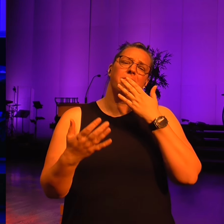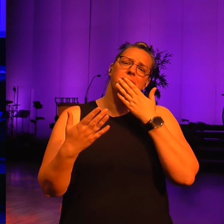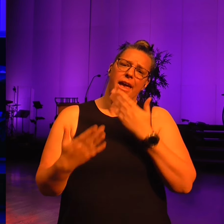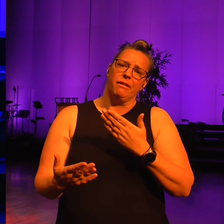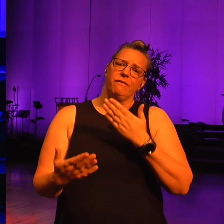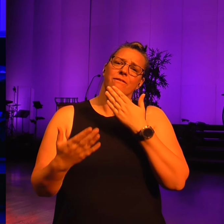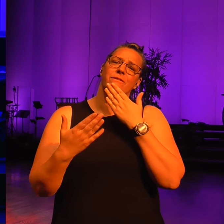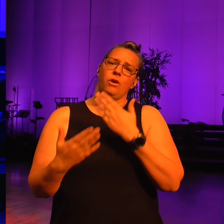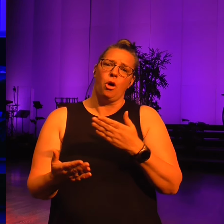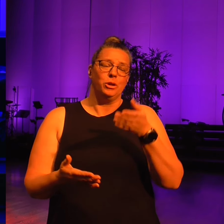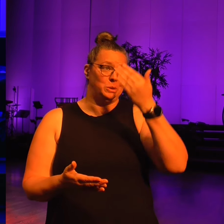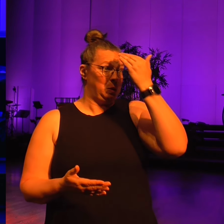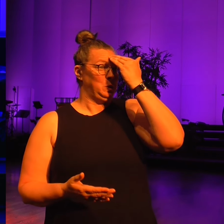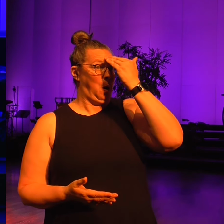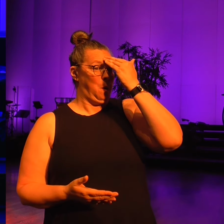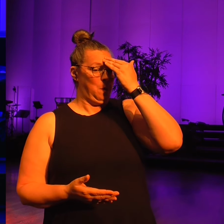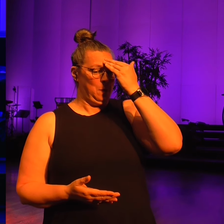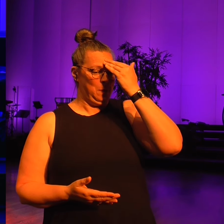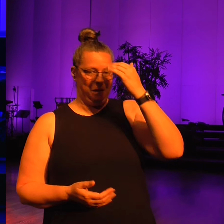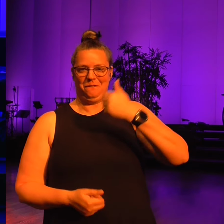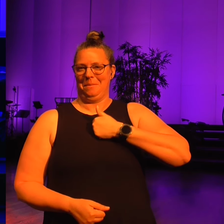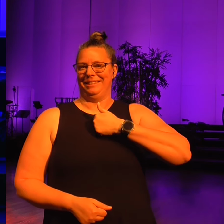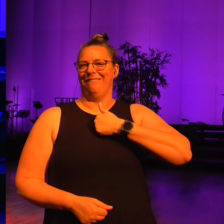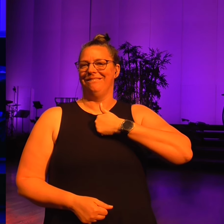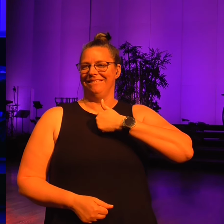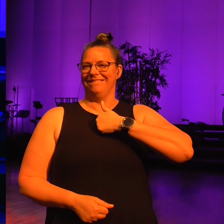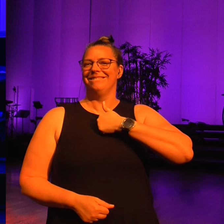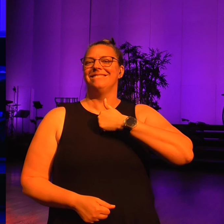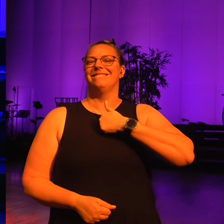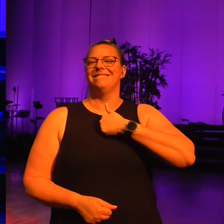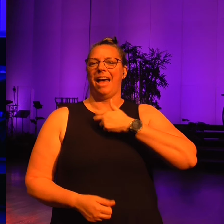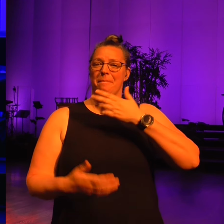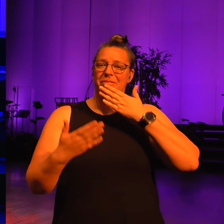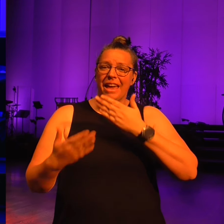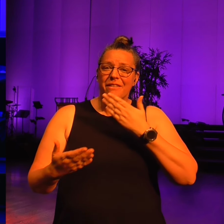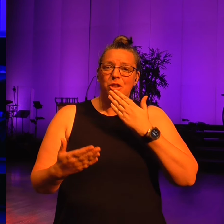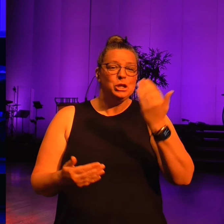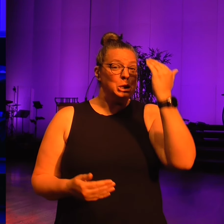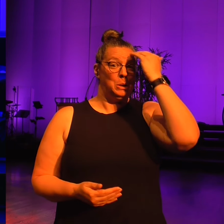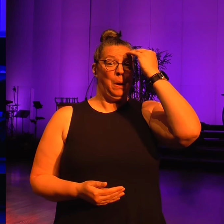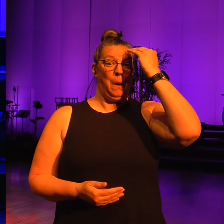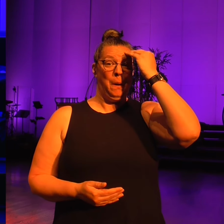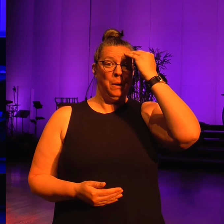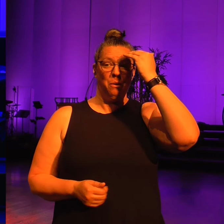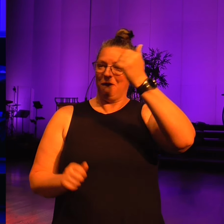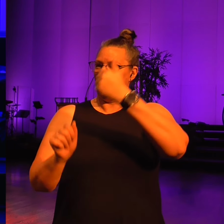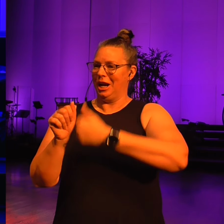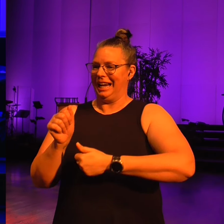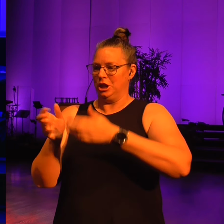agradecido de saber eso por mí mismo Tan agradecido de saber eso por cada persona en el sonido de